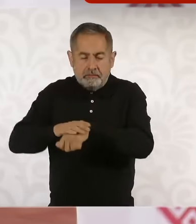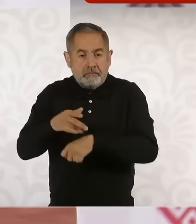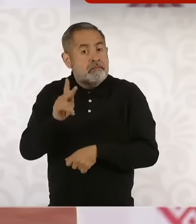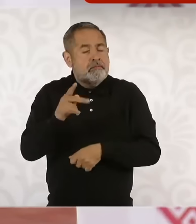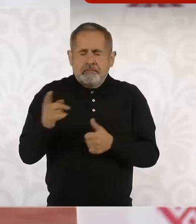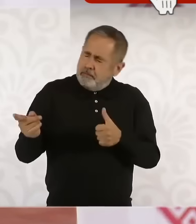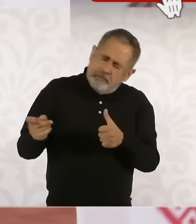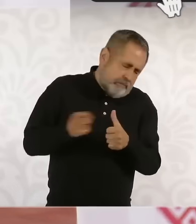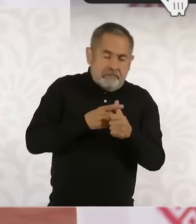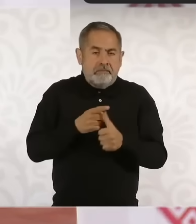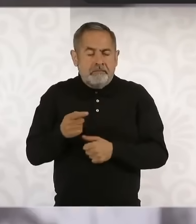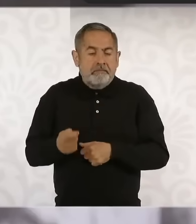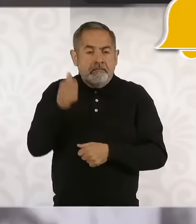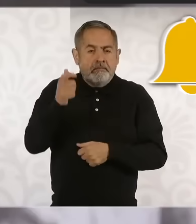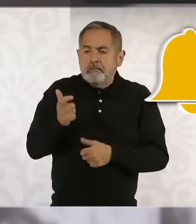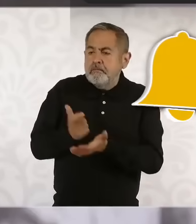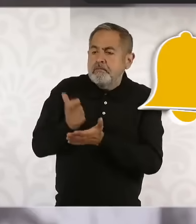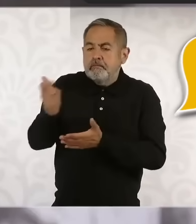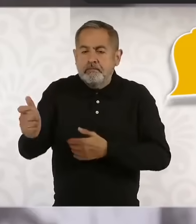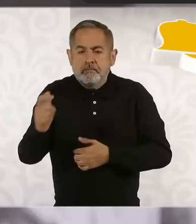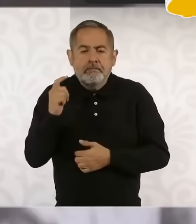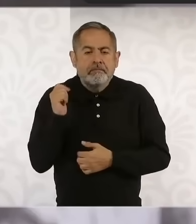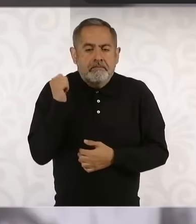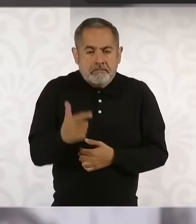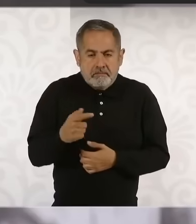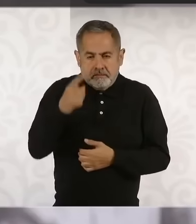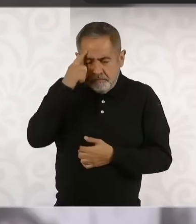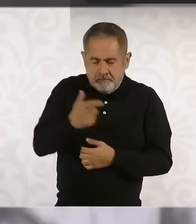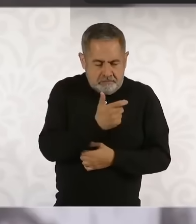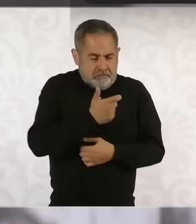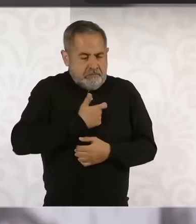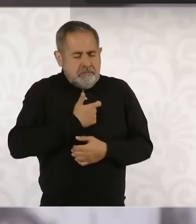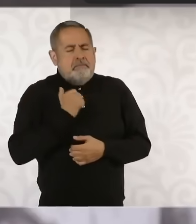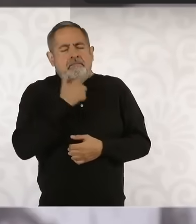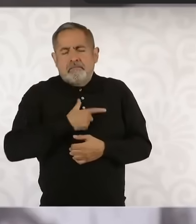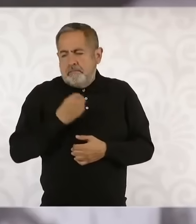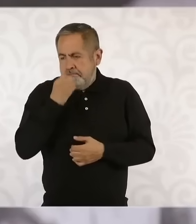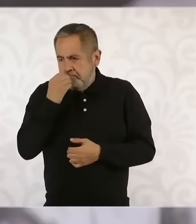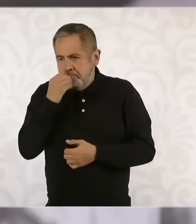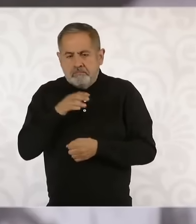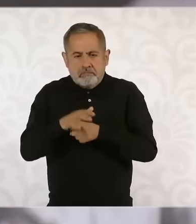tengan una un ingreso básico que les permita su alimentación al tener poco acceso a sus derechos